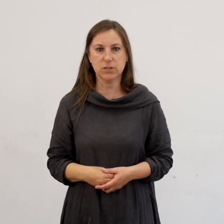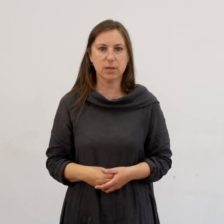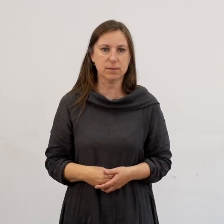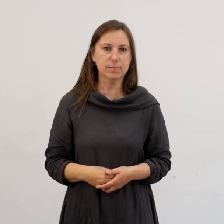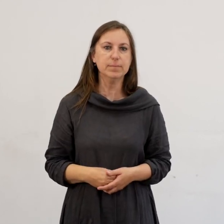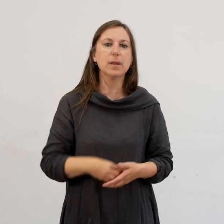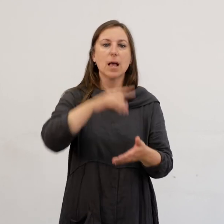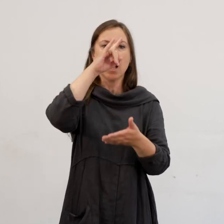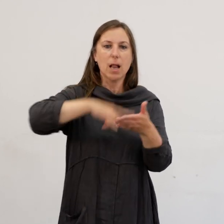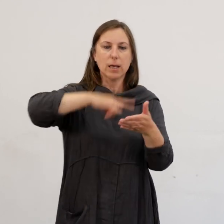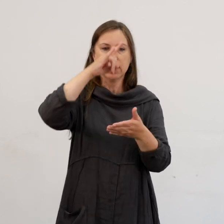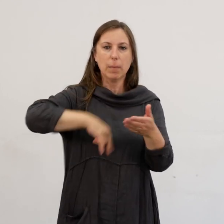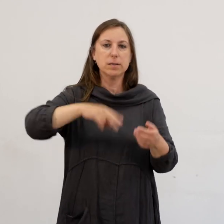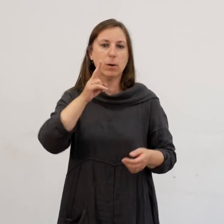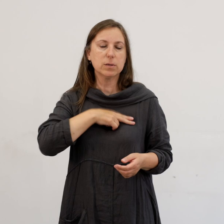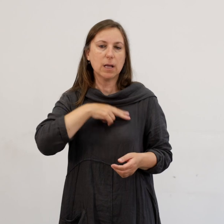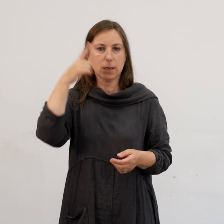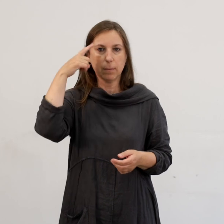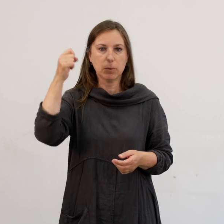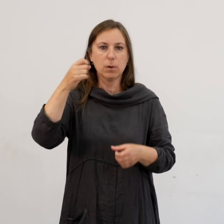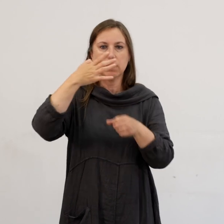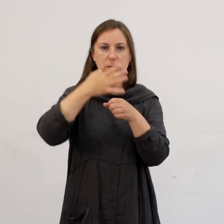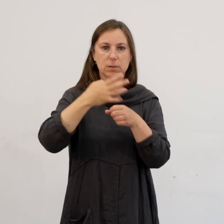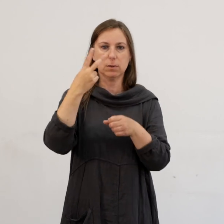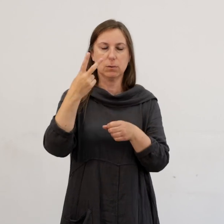Legitymacja jest pamiątką po jednym z żołnierzy